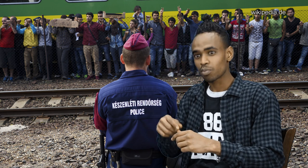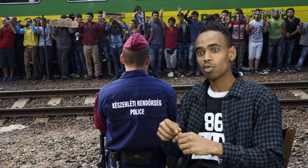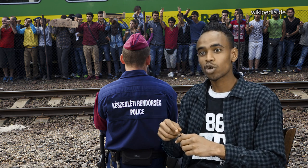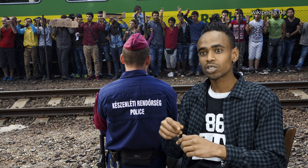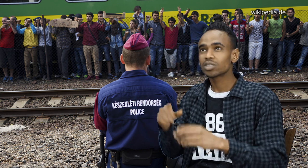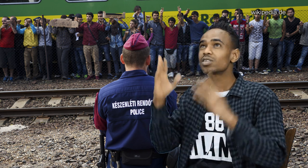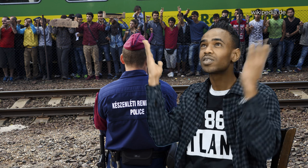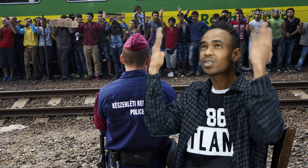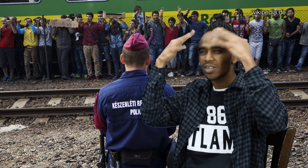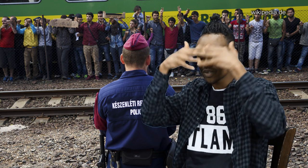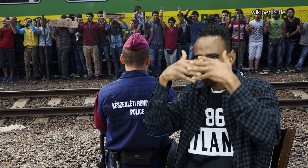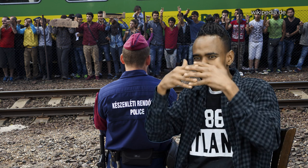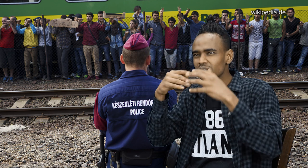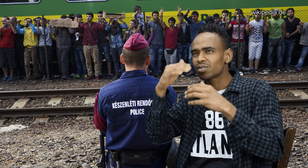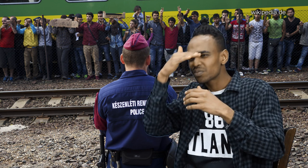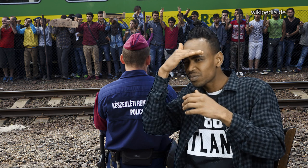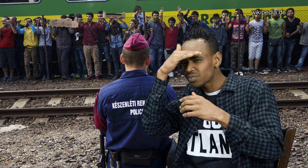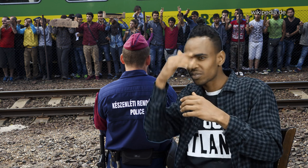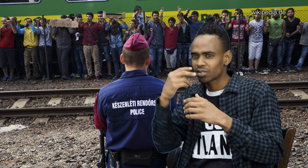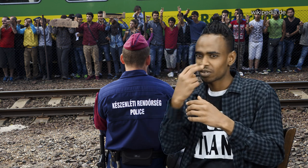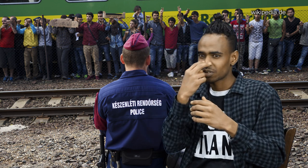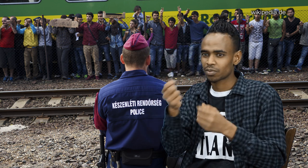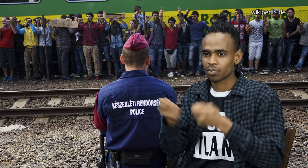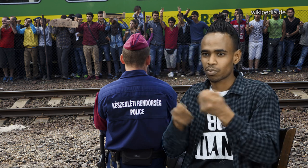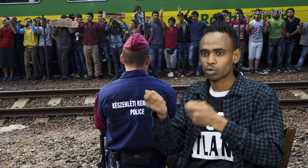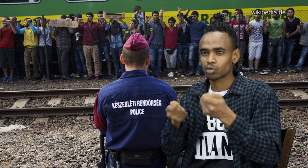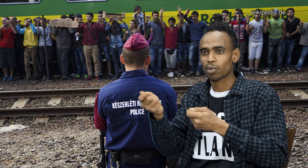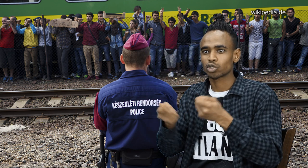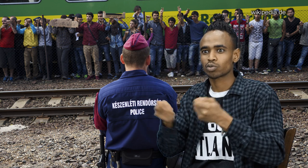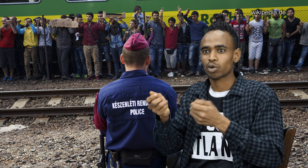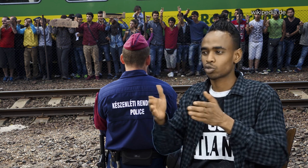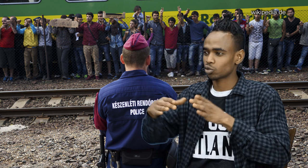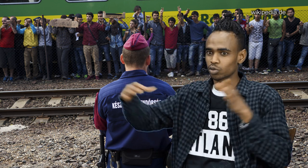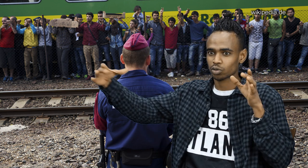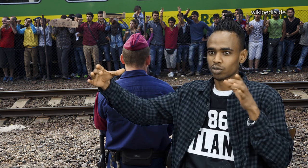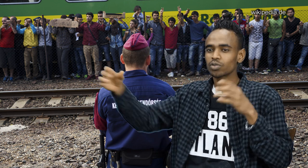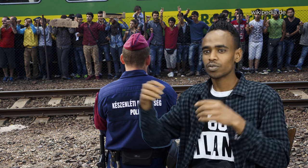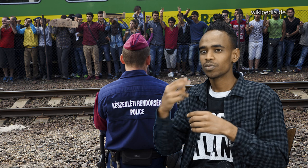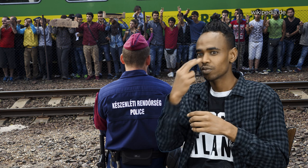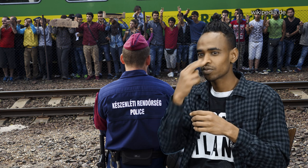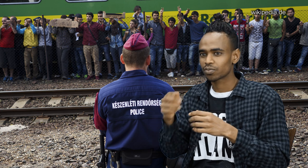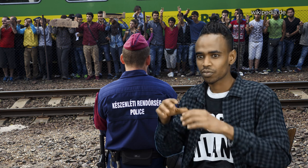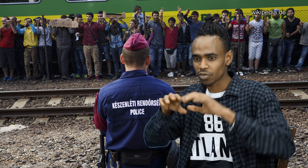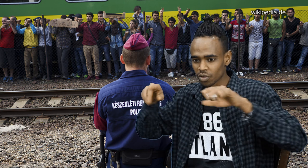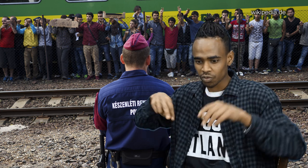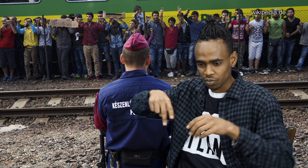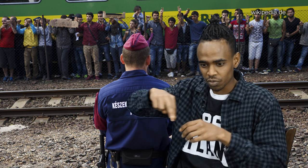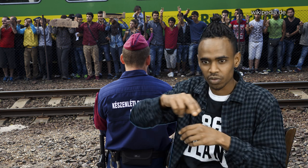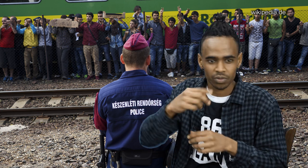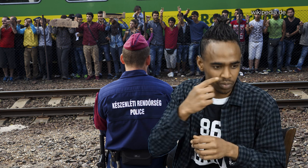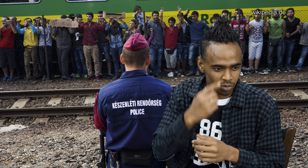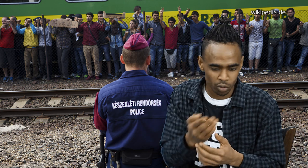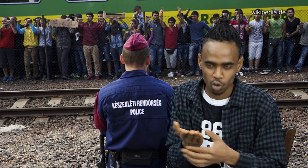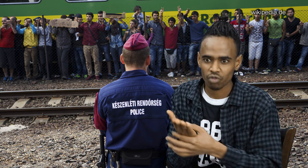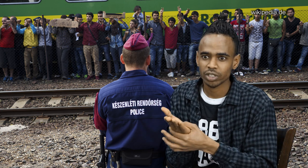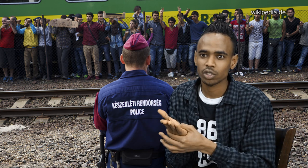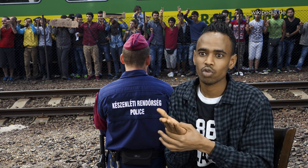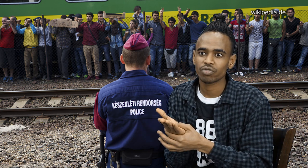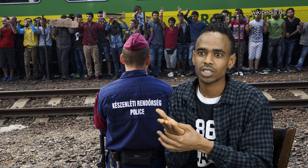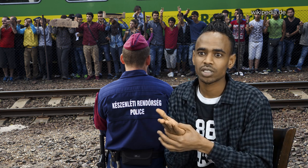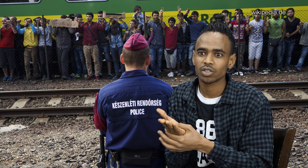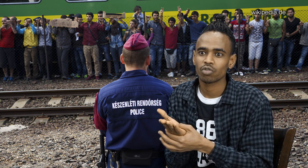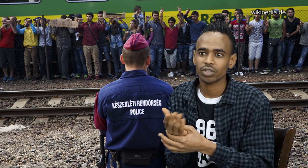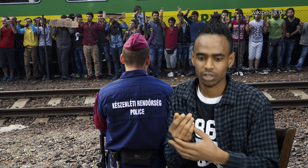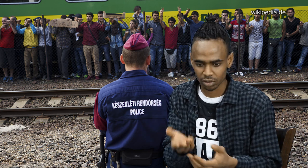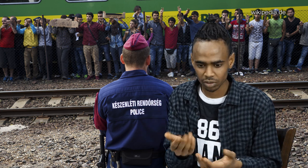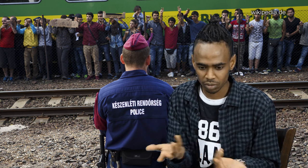In der Nacht dann wurden wir im Bus erwischt, sie fragten nach dem Ausweis.